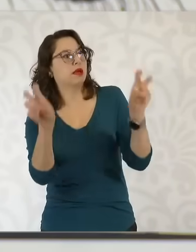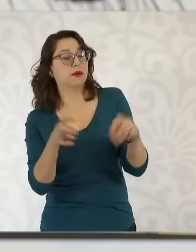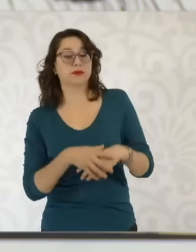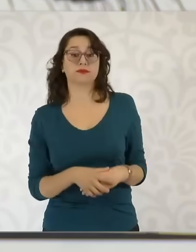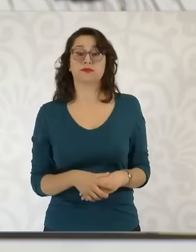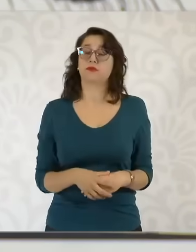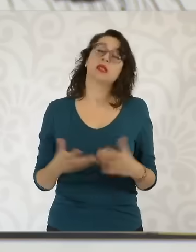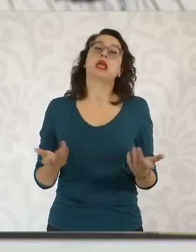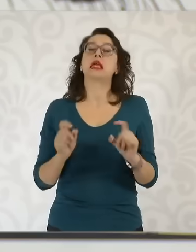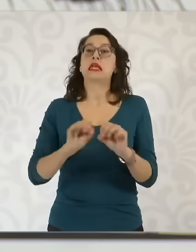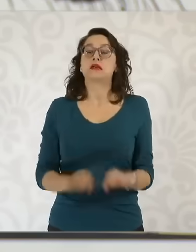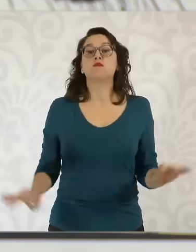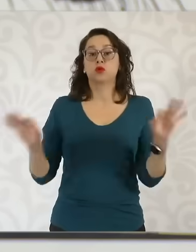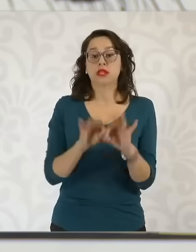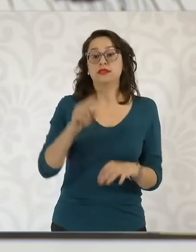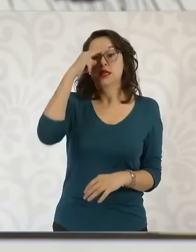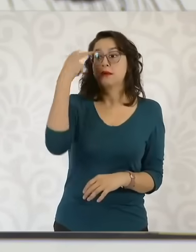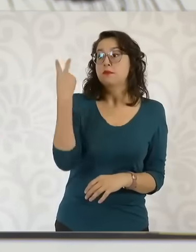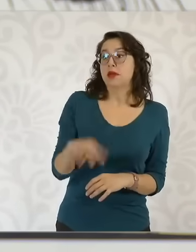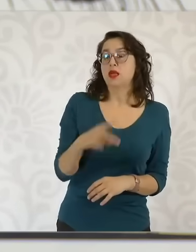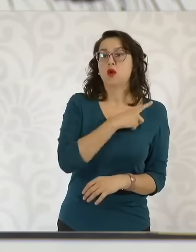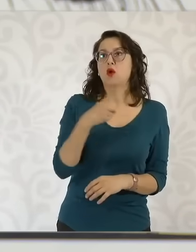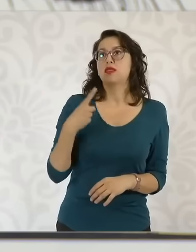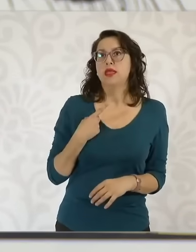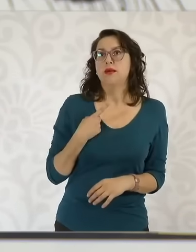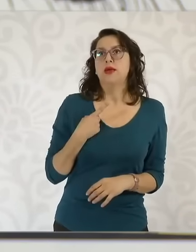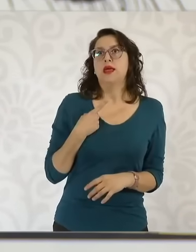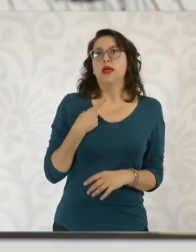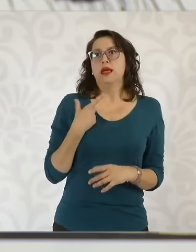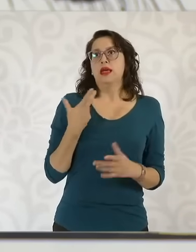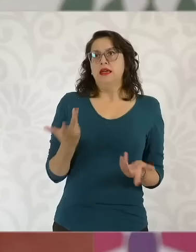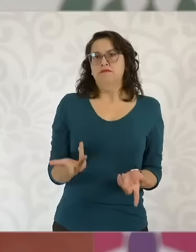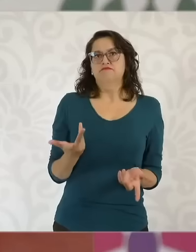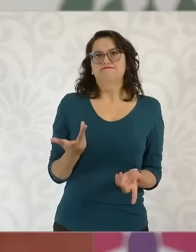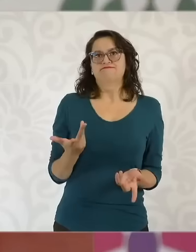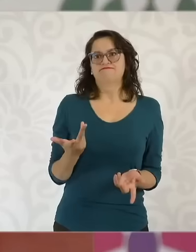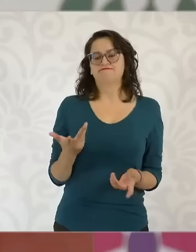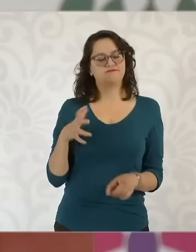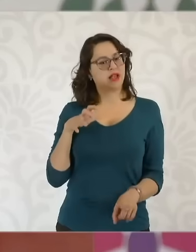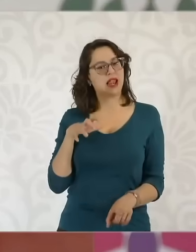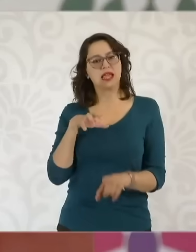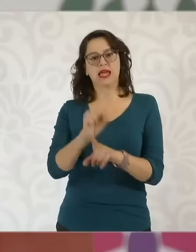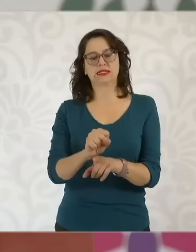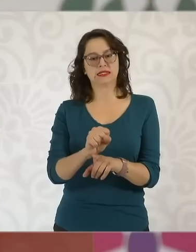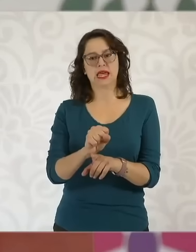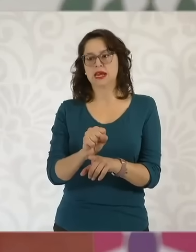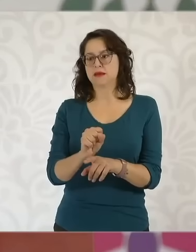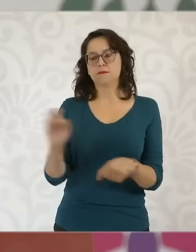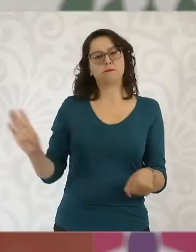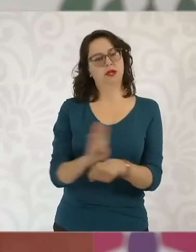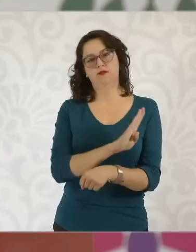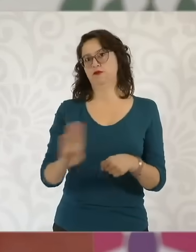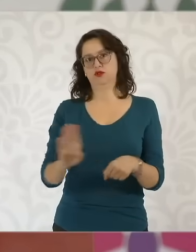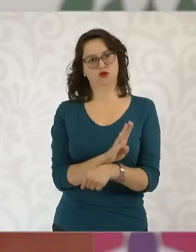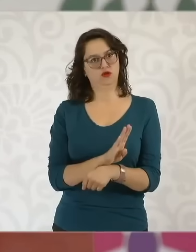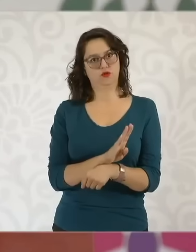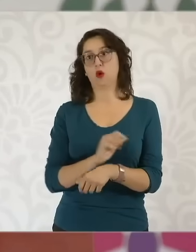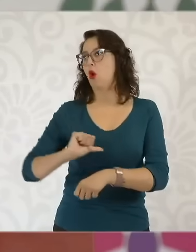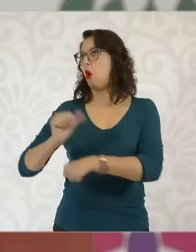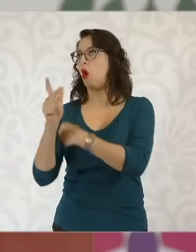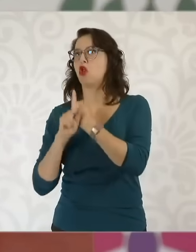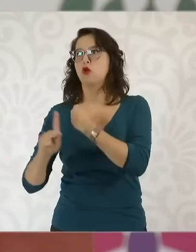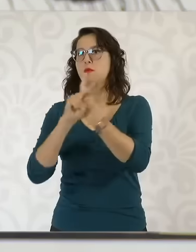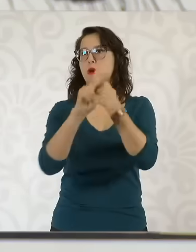situación eh del mayor beneficio posible frente al mundo entero. es lo que estamos buscando,